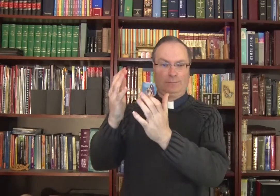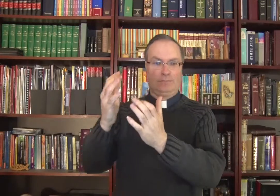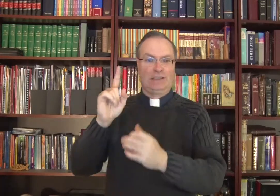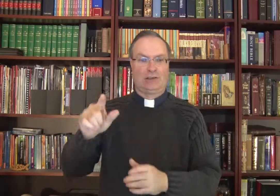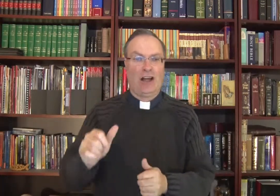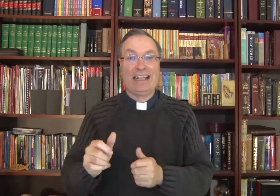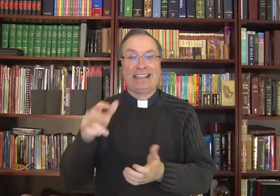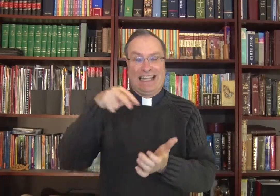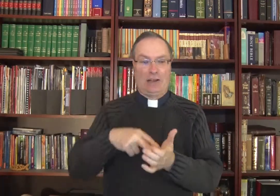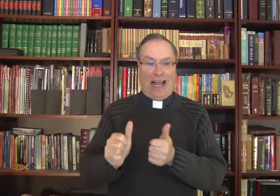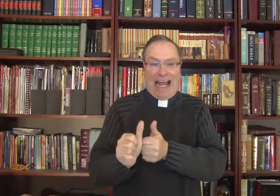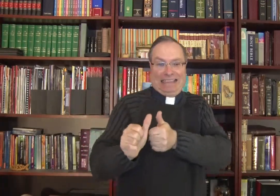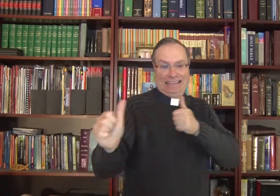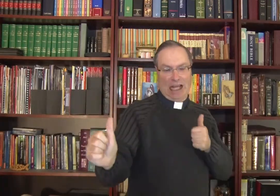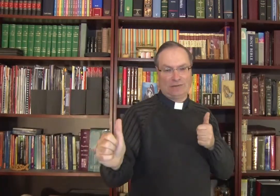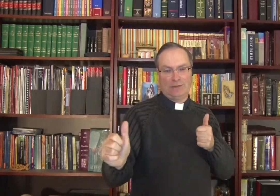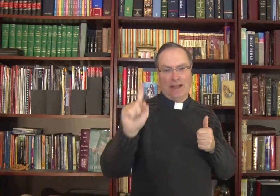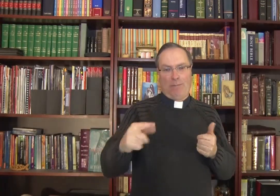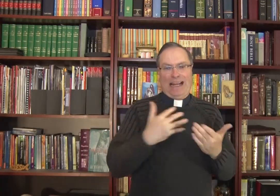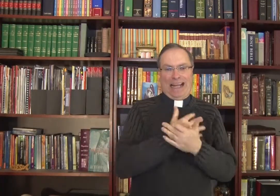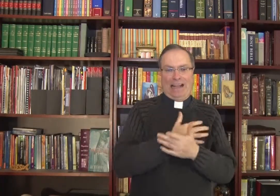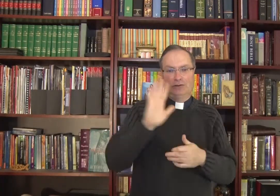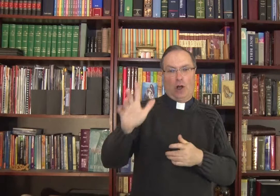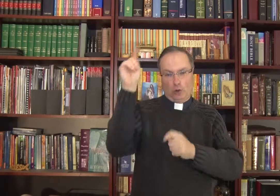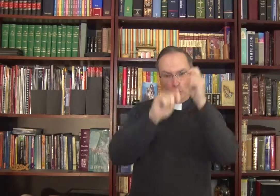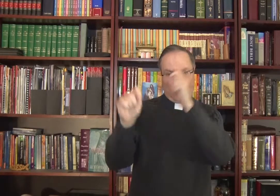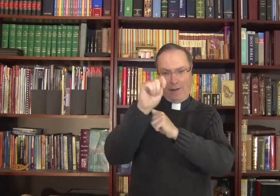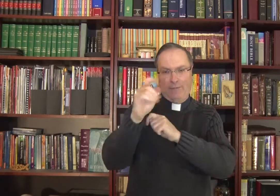Ils se tiendront à distance, par crainte de son tourment,